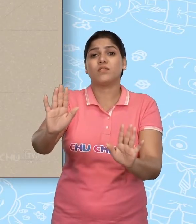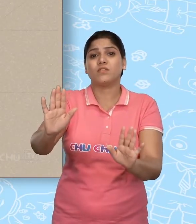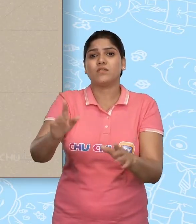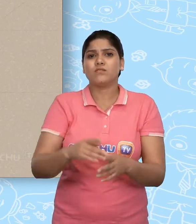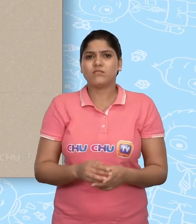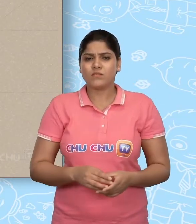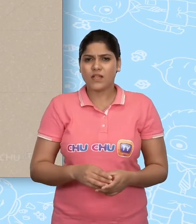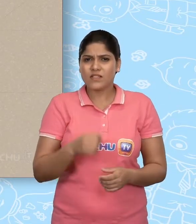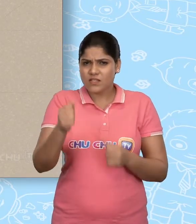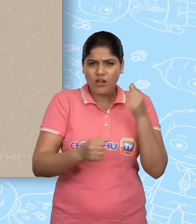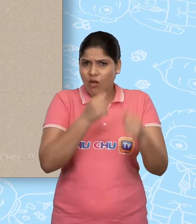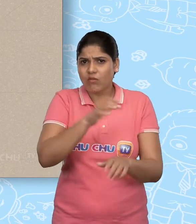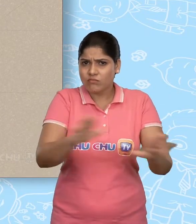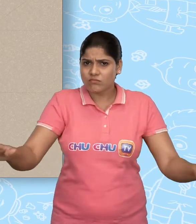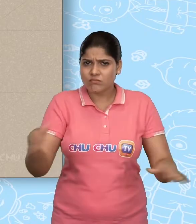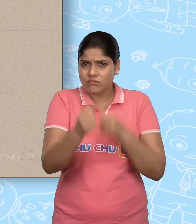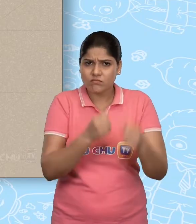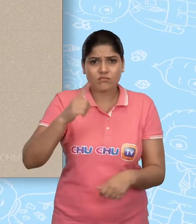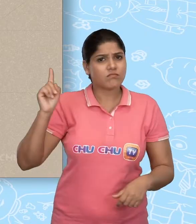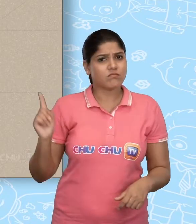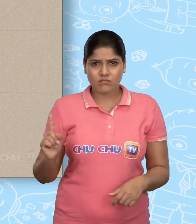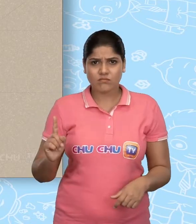रूको! इस तरह होलवे मे नहीं दौड़ते